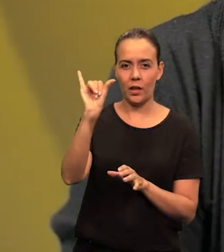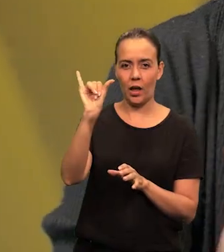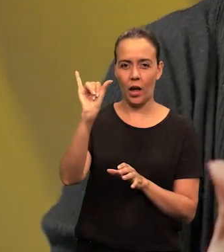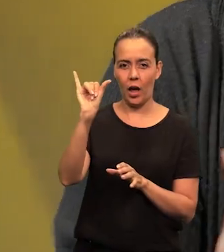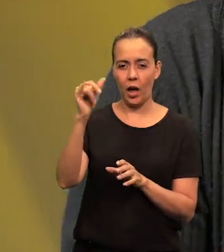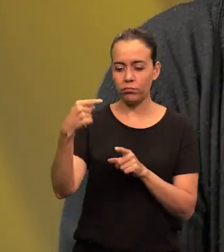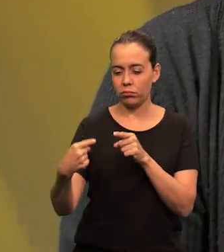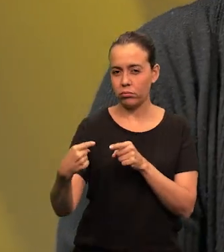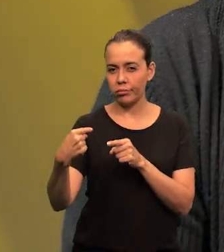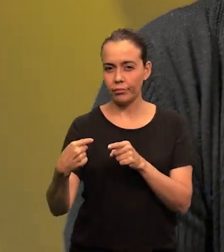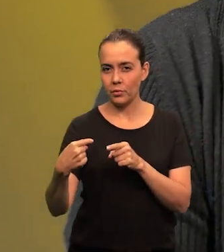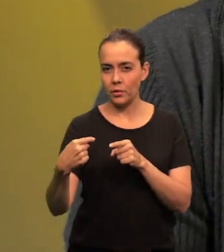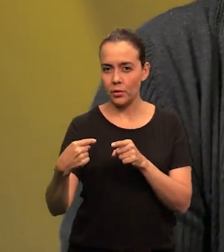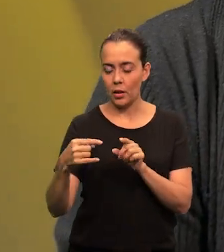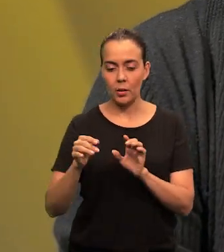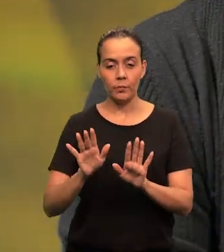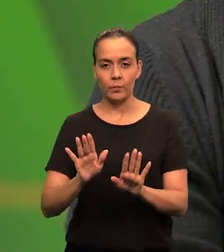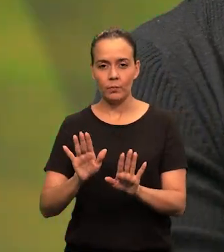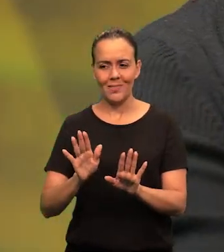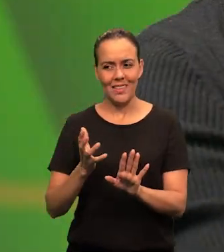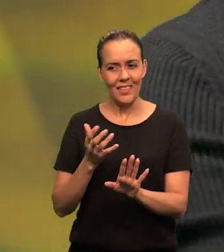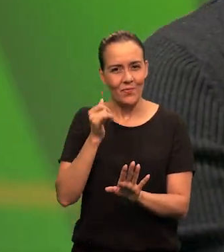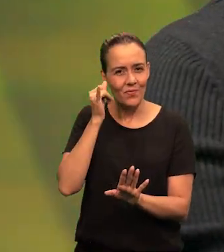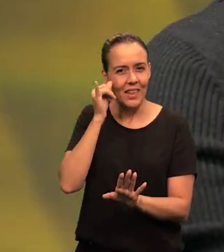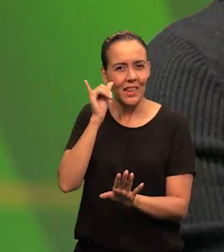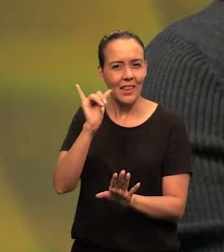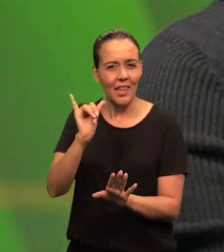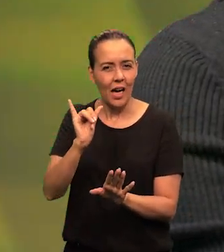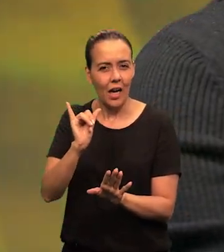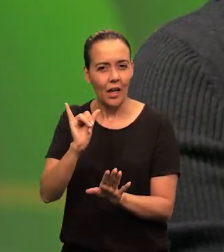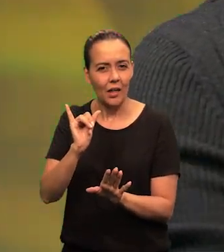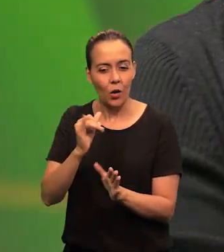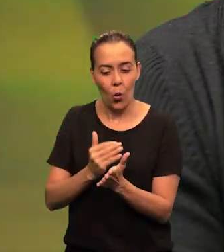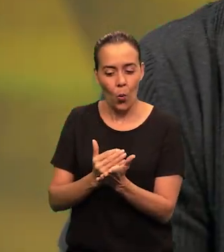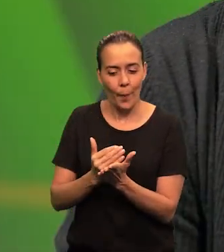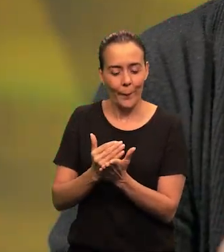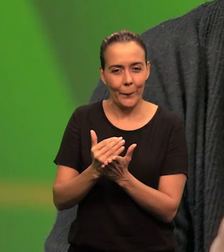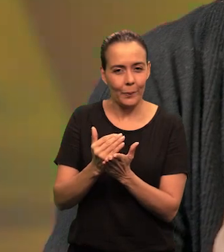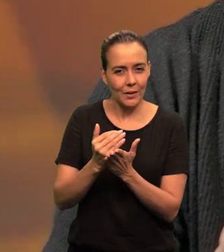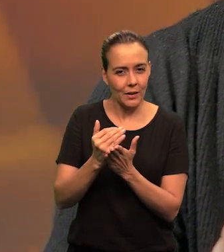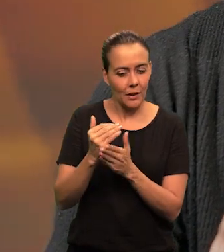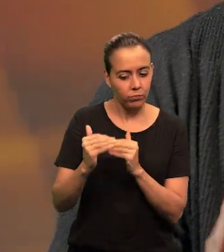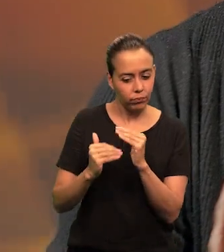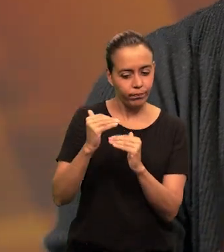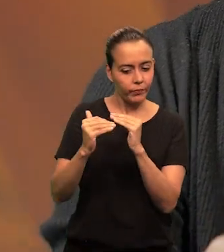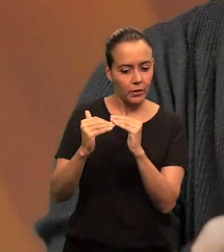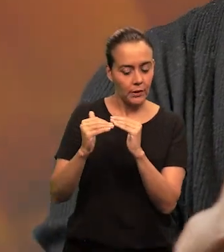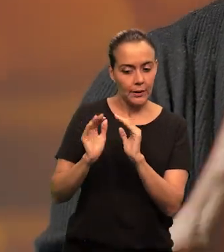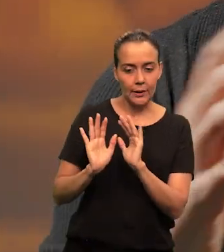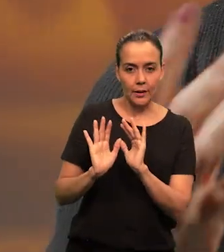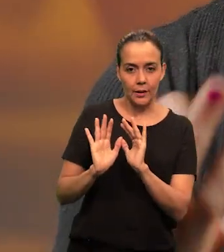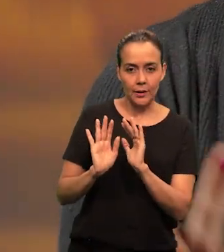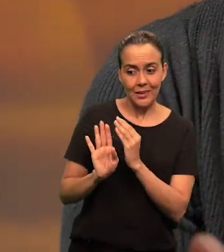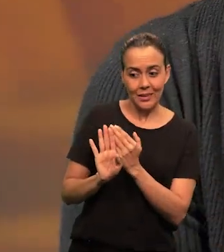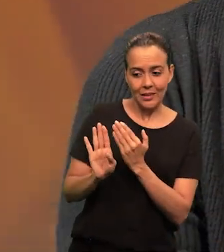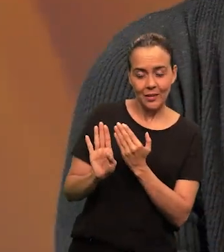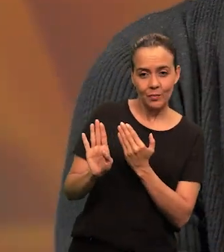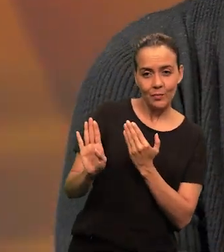Então nós abrimos mão da nossa grande expansão para nos relacionarmos com o universo